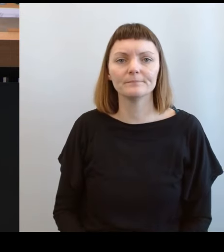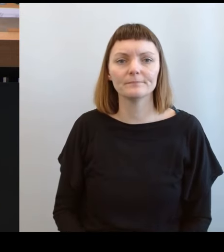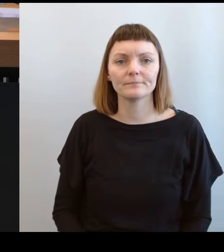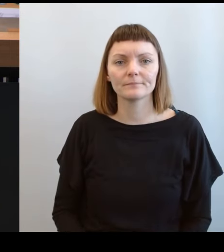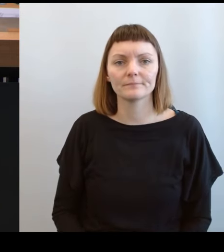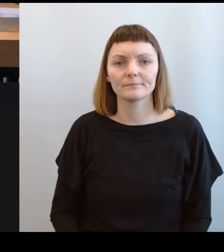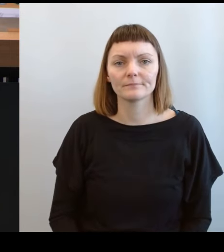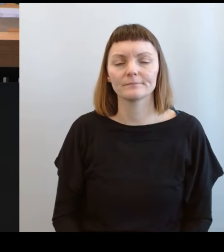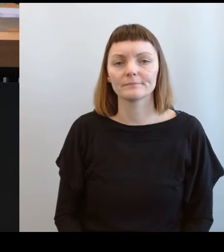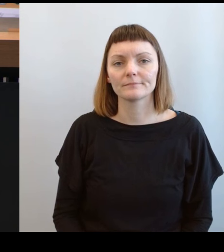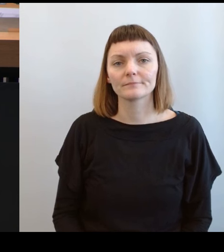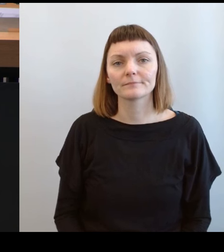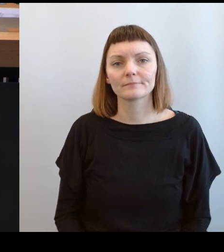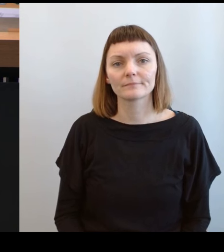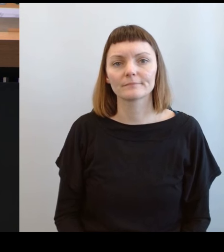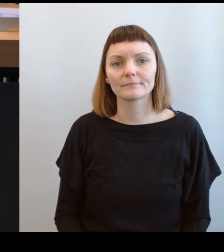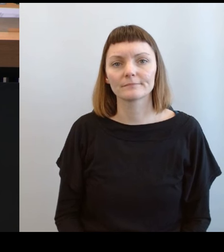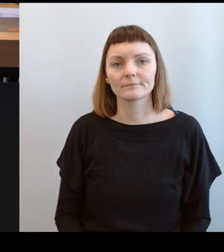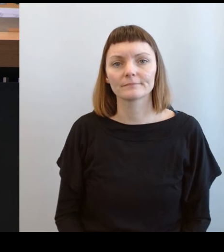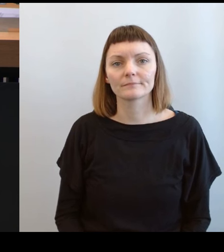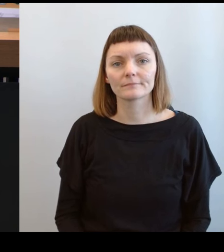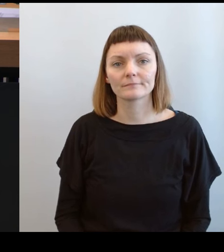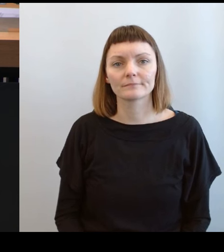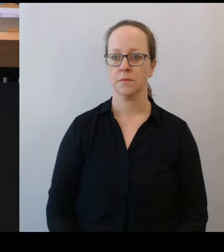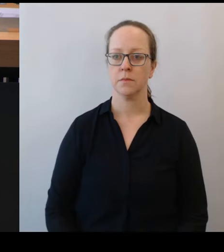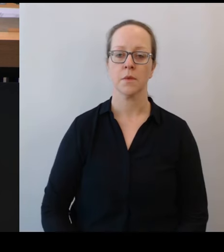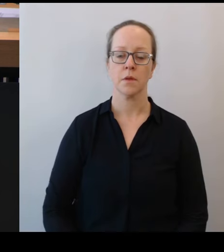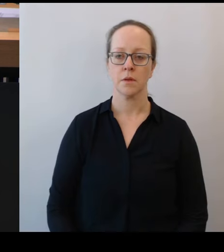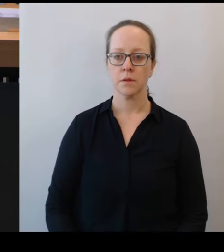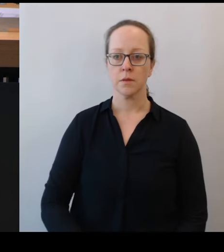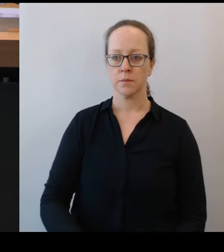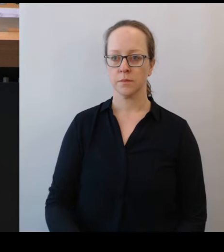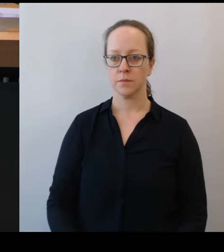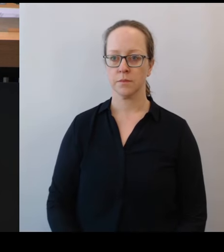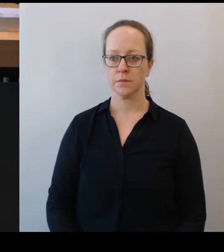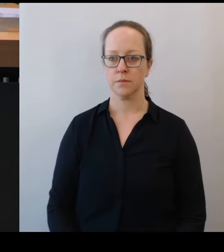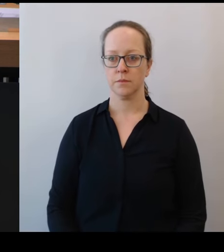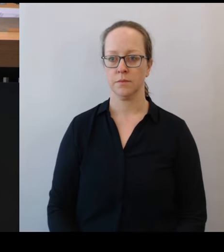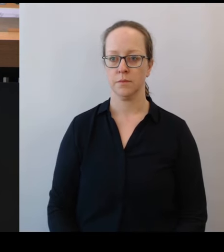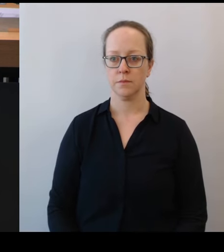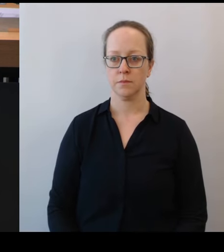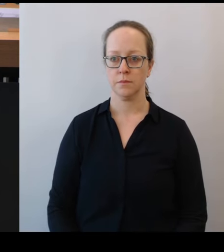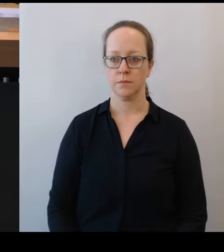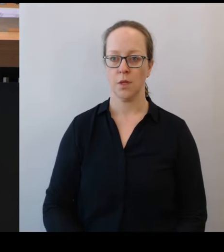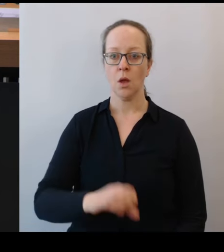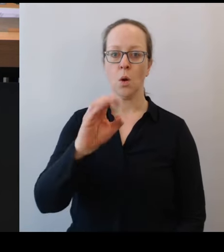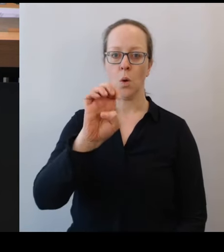Deutschland überhaupt über eine klassische Berufsausbildung verfügen. Und der Rückgang in der Ausbildung